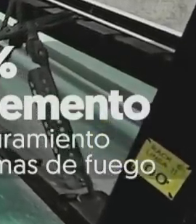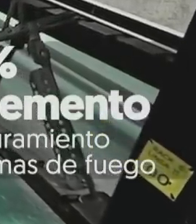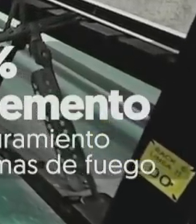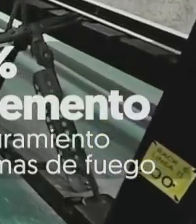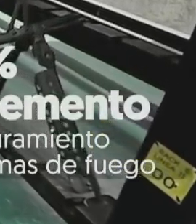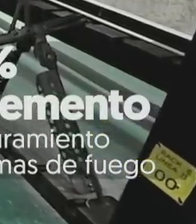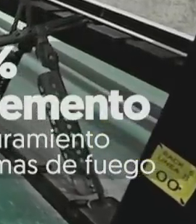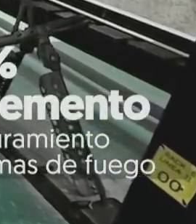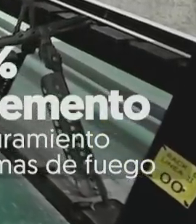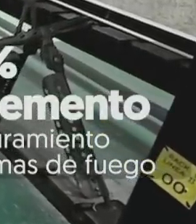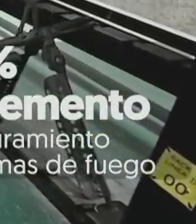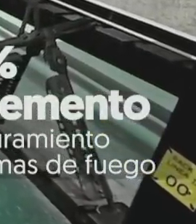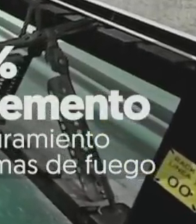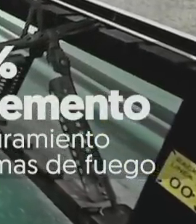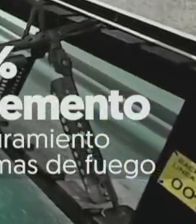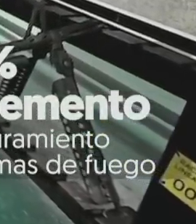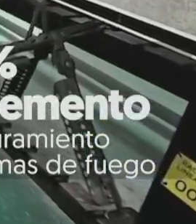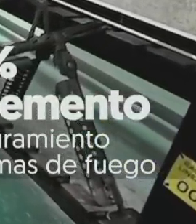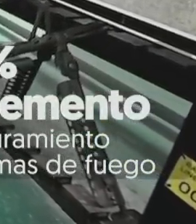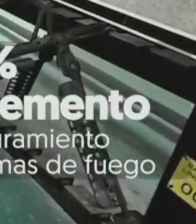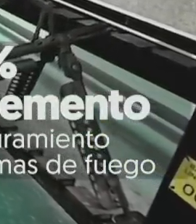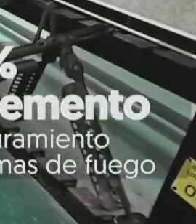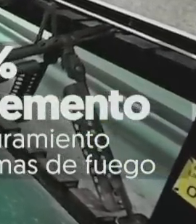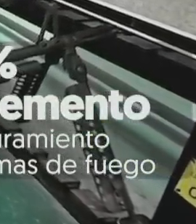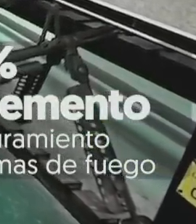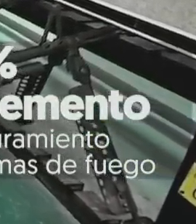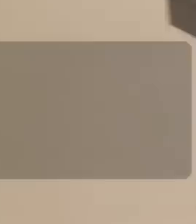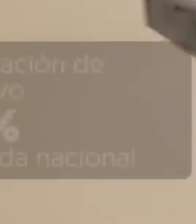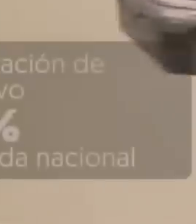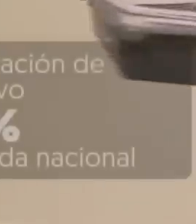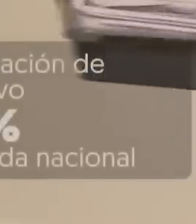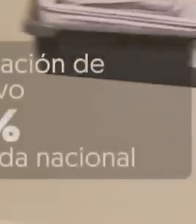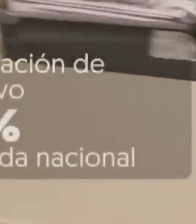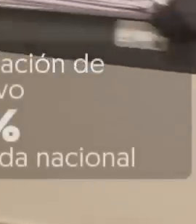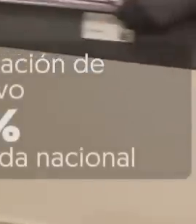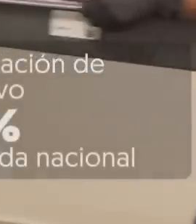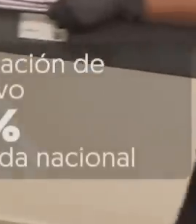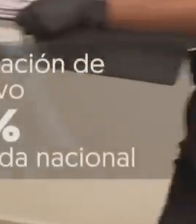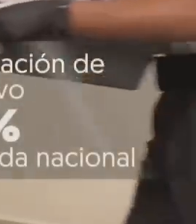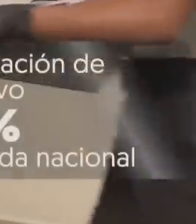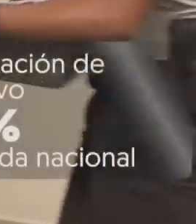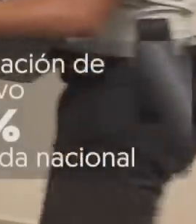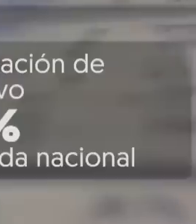armas de fuego de diferentes calibres y poder de fuego el aumento de las incautaciones de